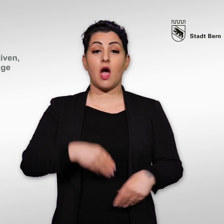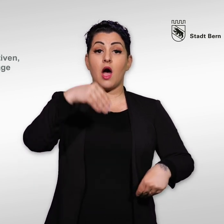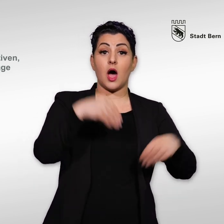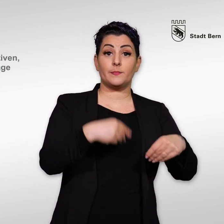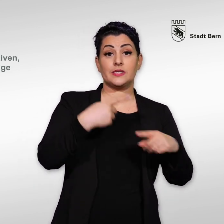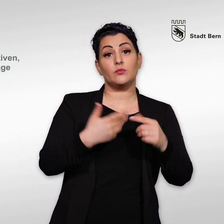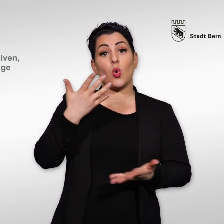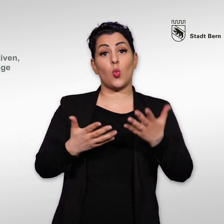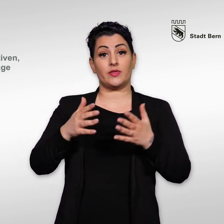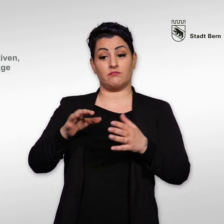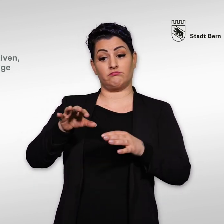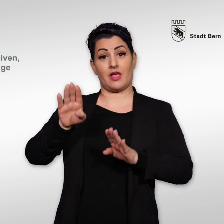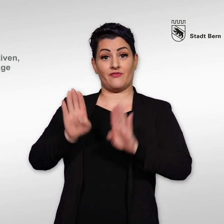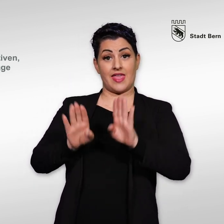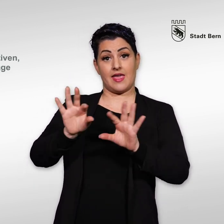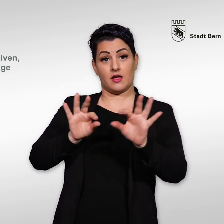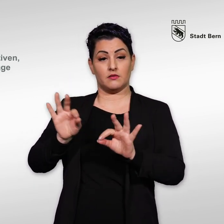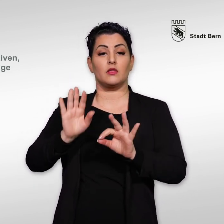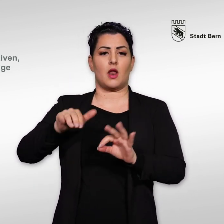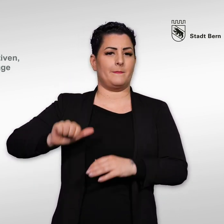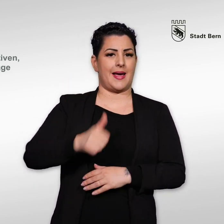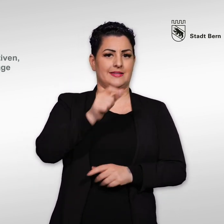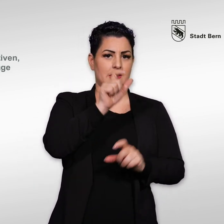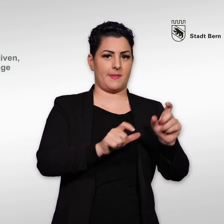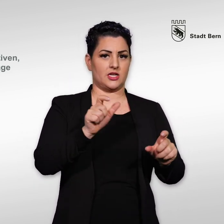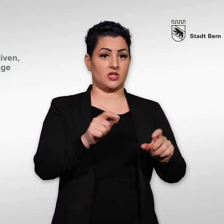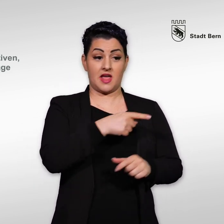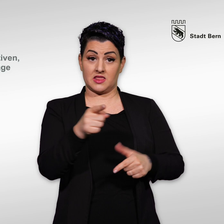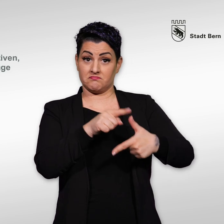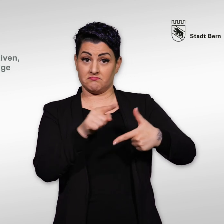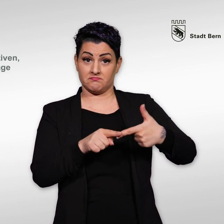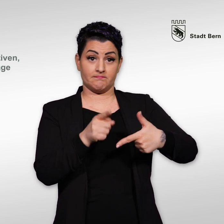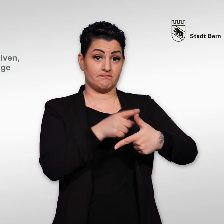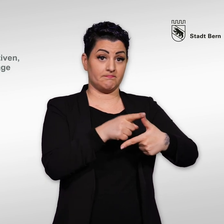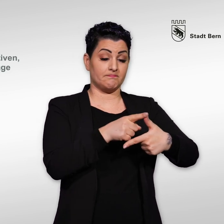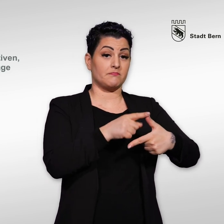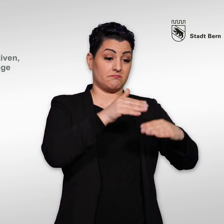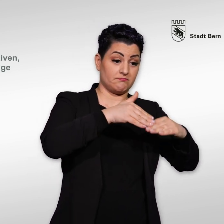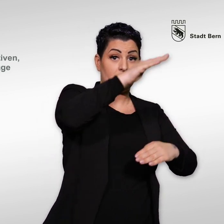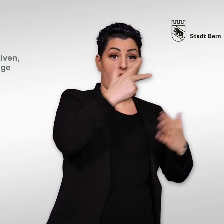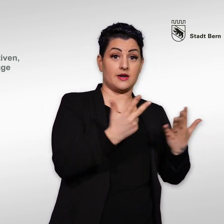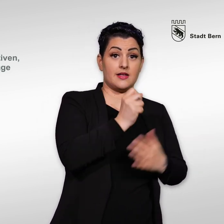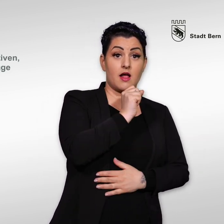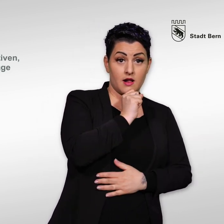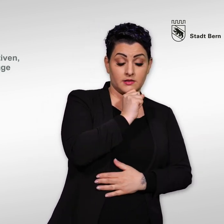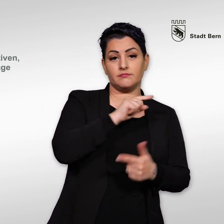Abstimmen oder wählen dürfen die meisten Menschen, wenn sie: • über 18 Jahre alt sind